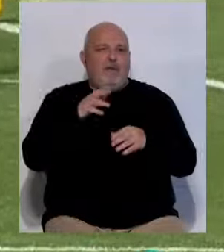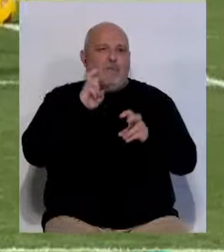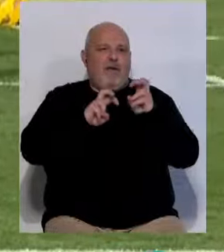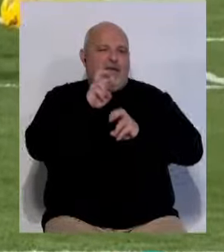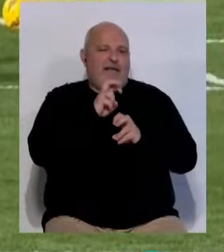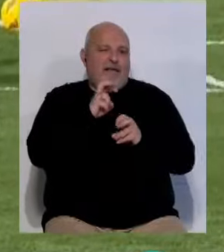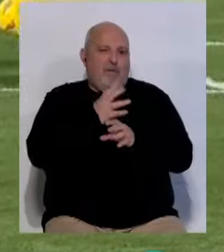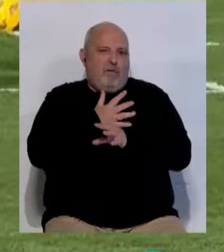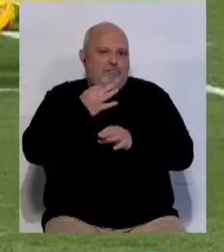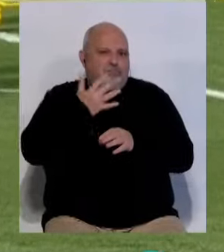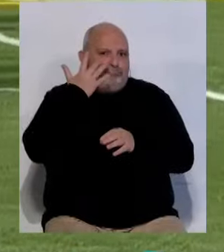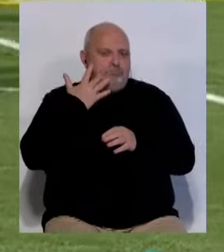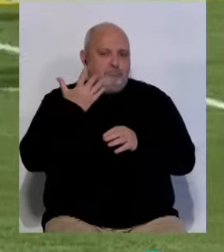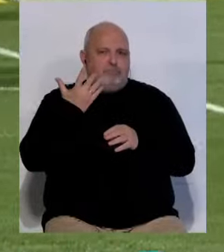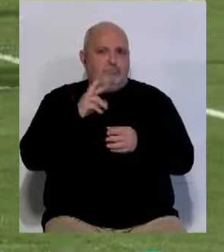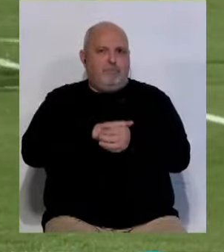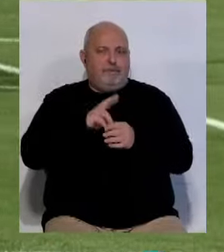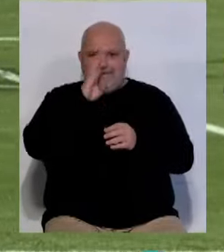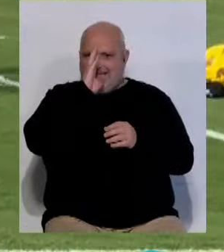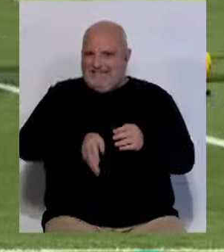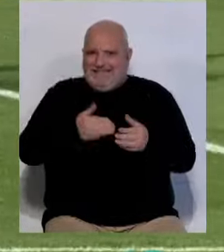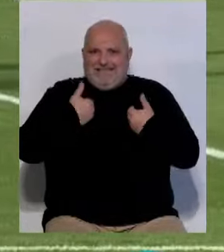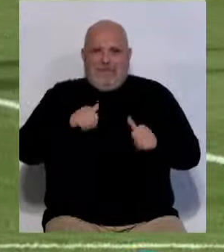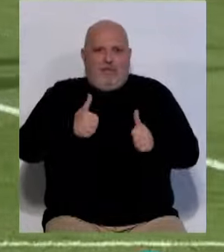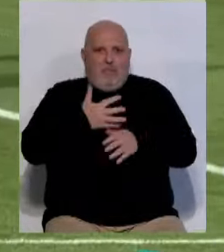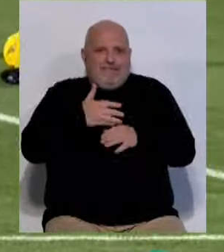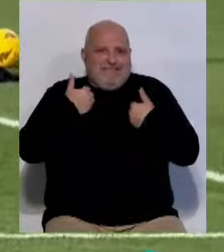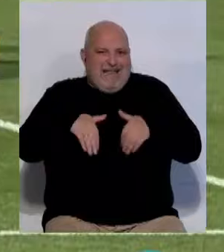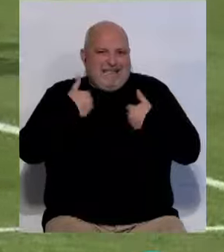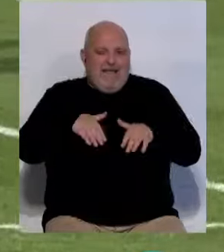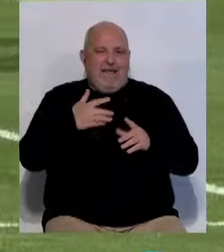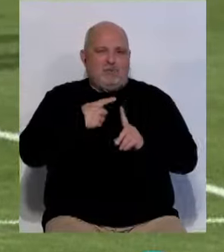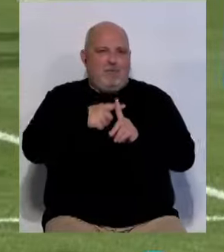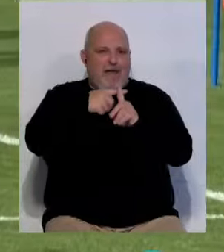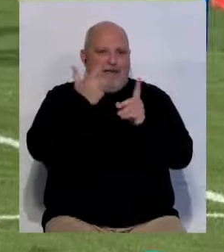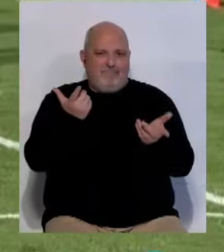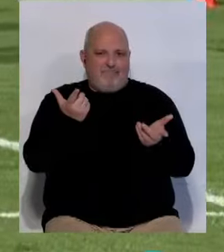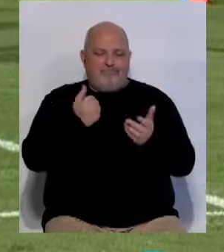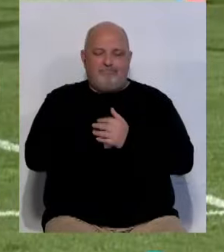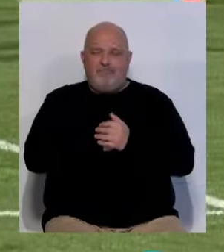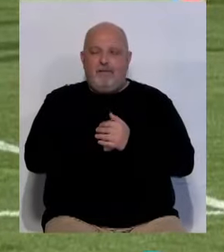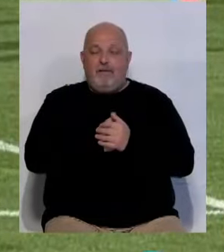eh Como bien dice Dani de riendo inmediato y que desde ya empiecen a sumar y y que la verdad pues